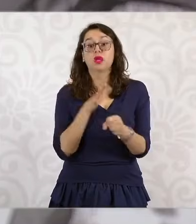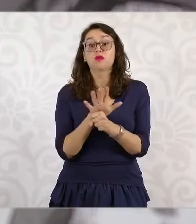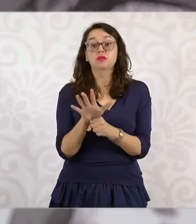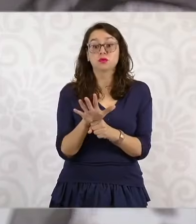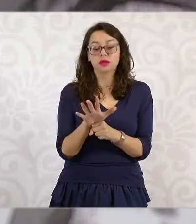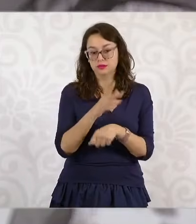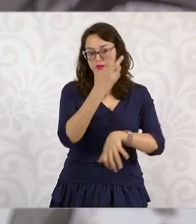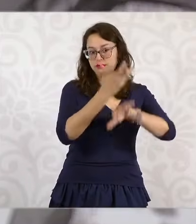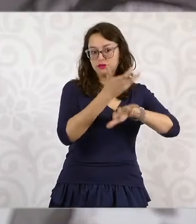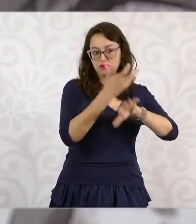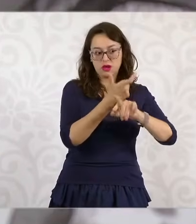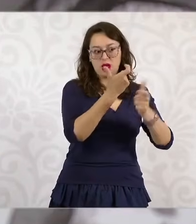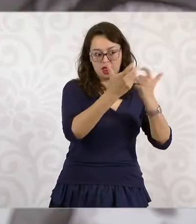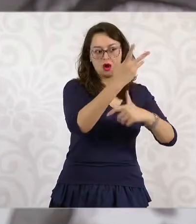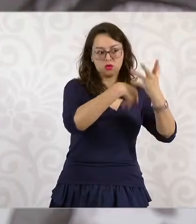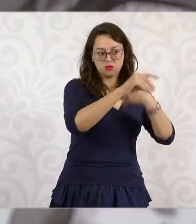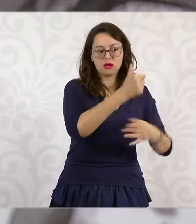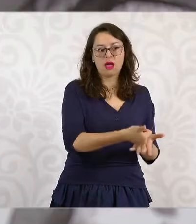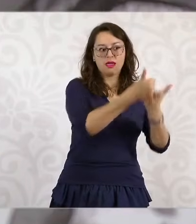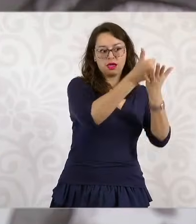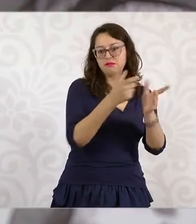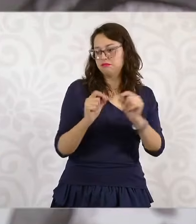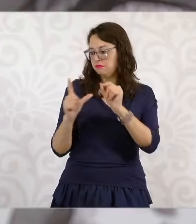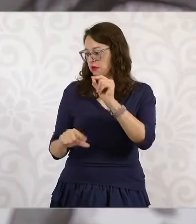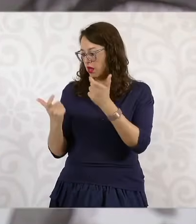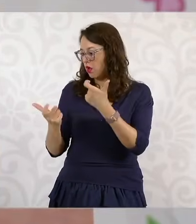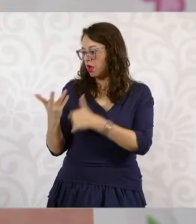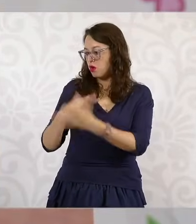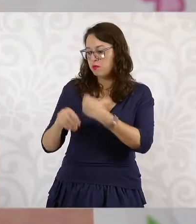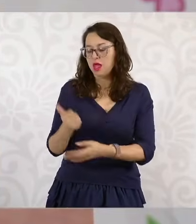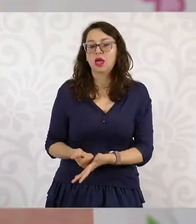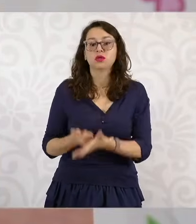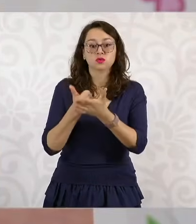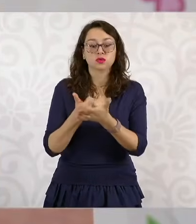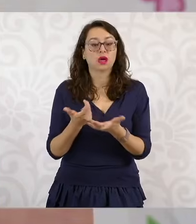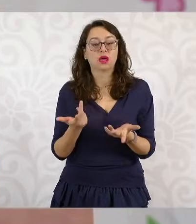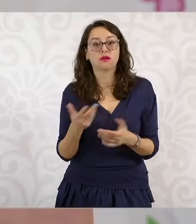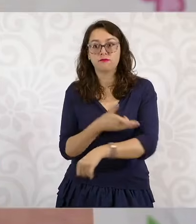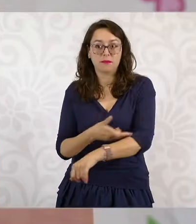Estados Unidos igual que la economía mexicana mientras ayudan a la economía de sus familias.